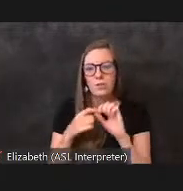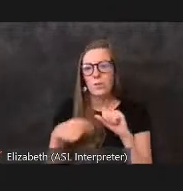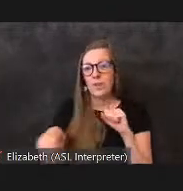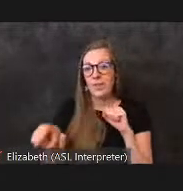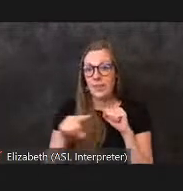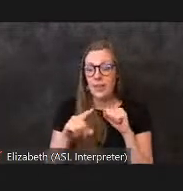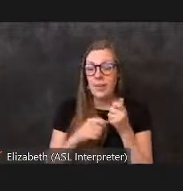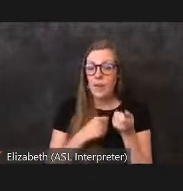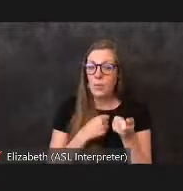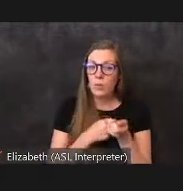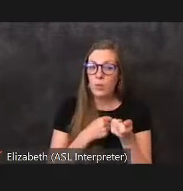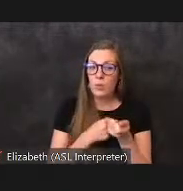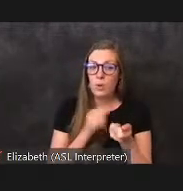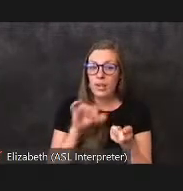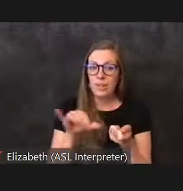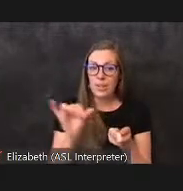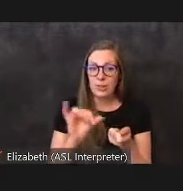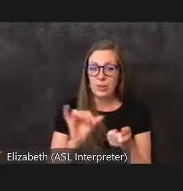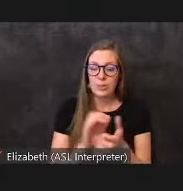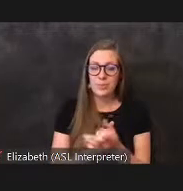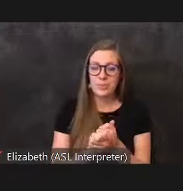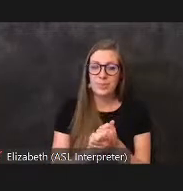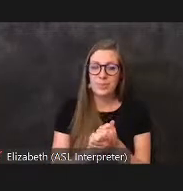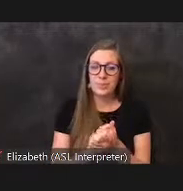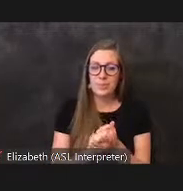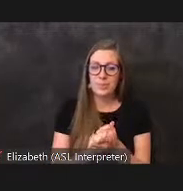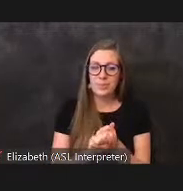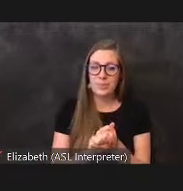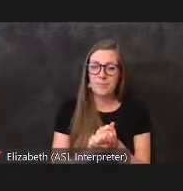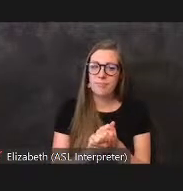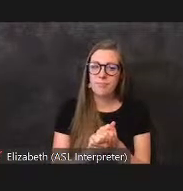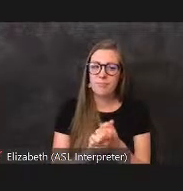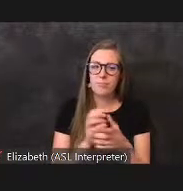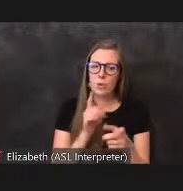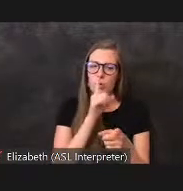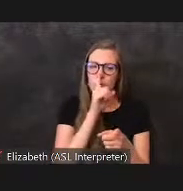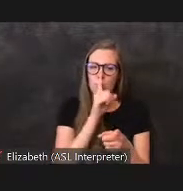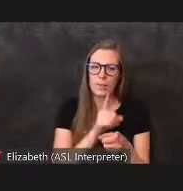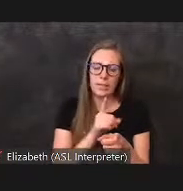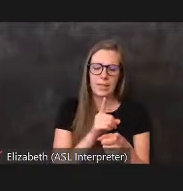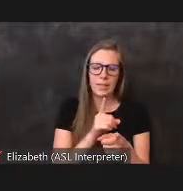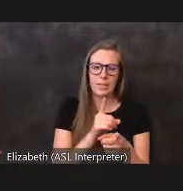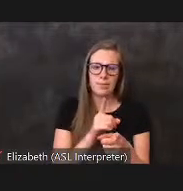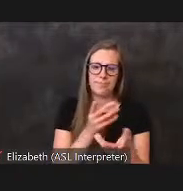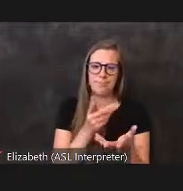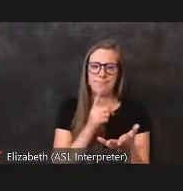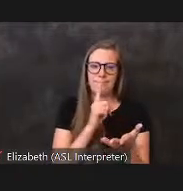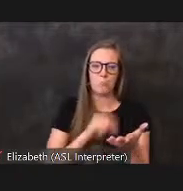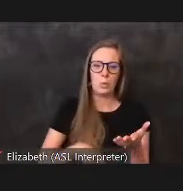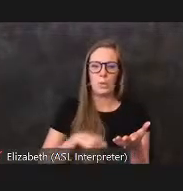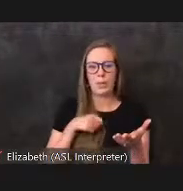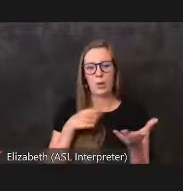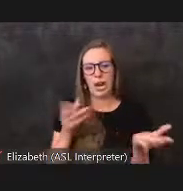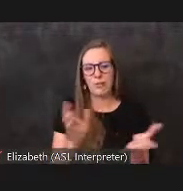Comunicación con esta organización y el apoyo que le damos a las organizaciones es realmente.